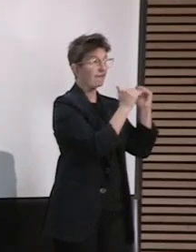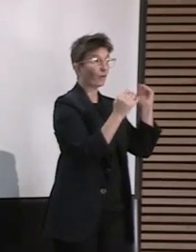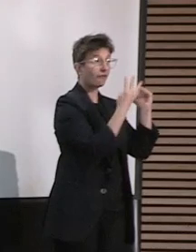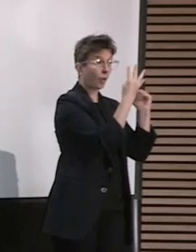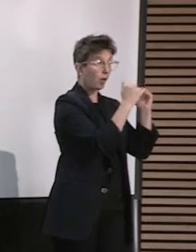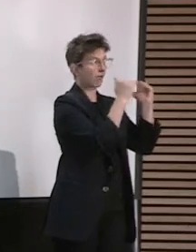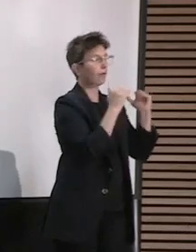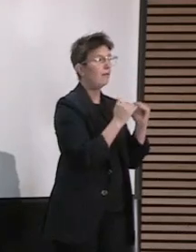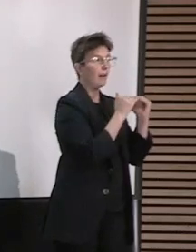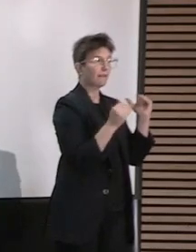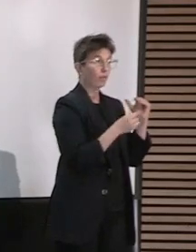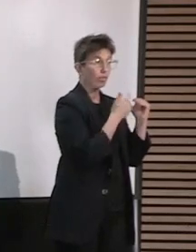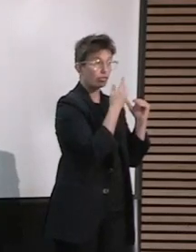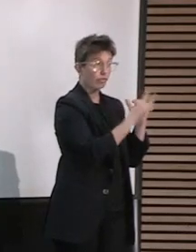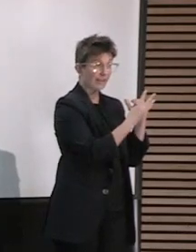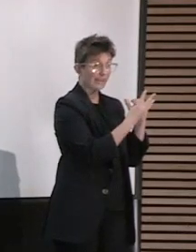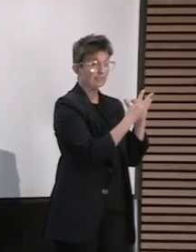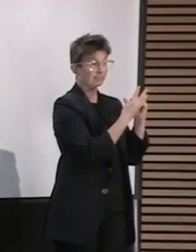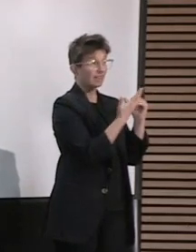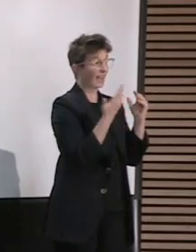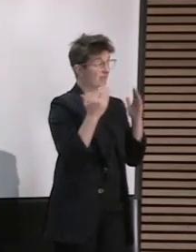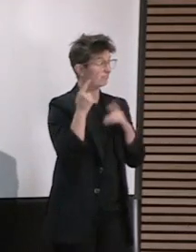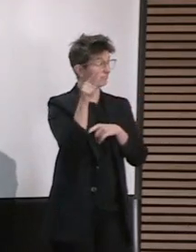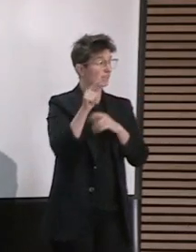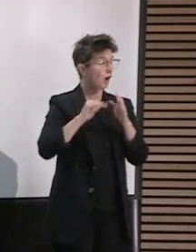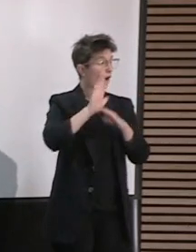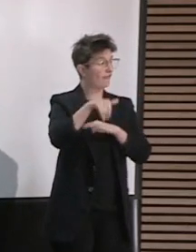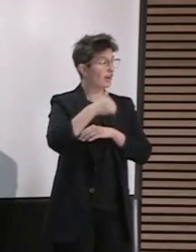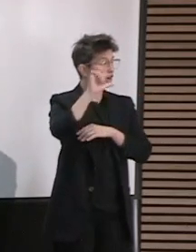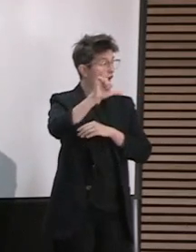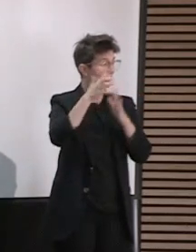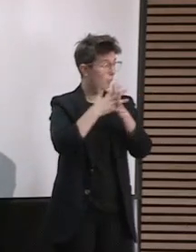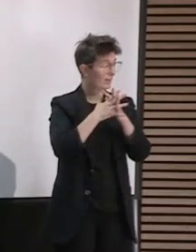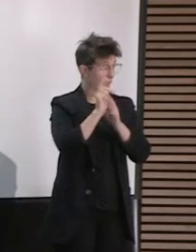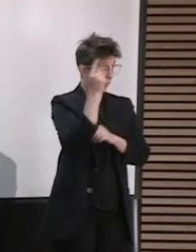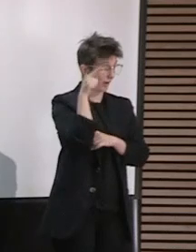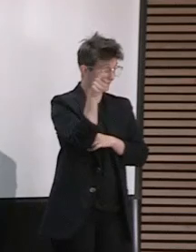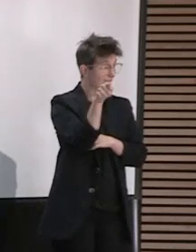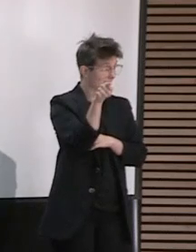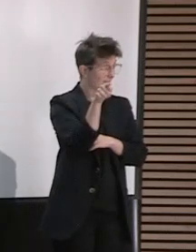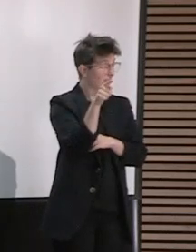i taea ai e matou ki te whakaputa i nga wiki 22 mo te tahua mo nga utu, i te wa kei